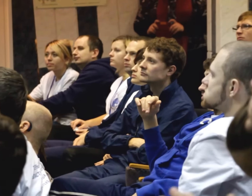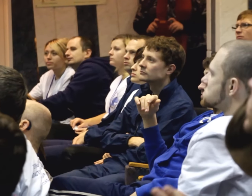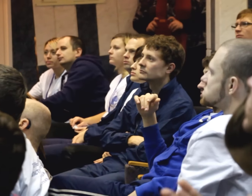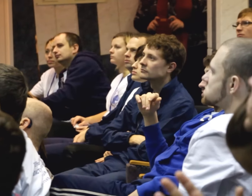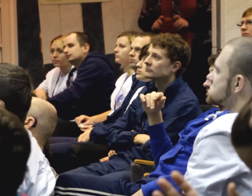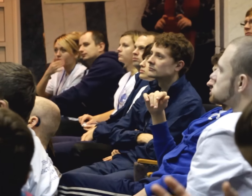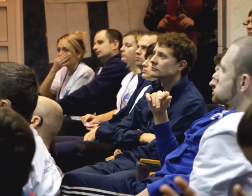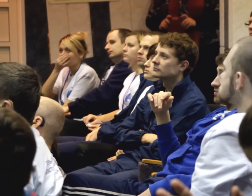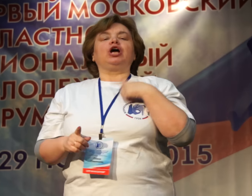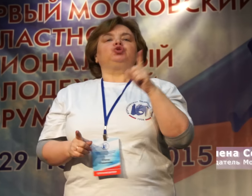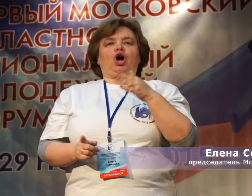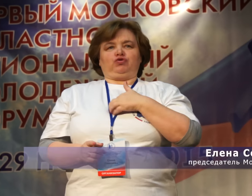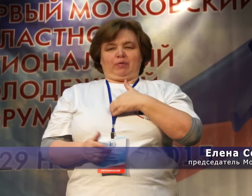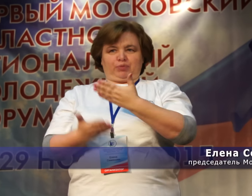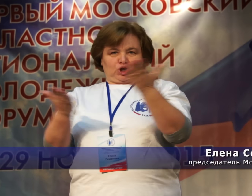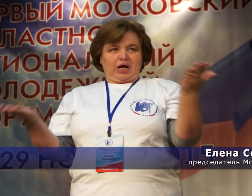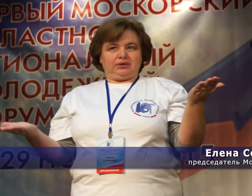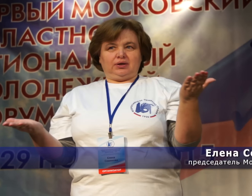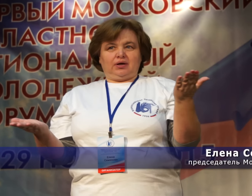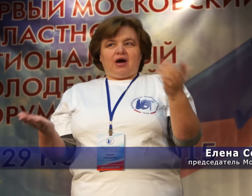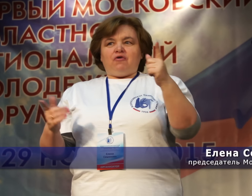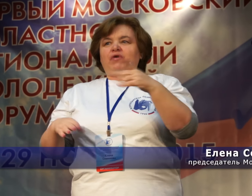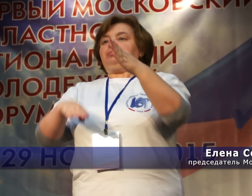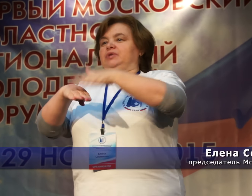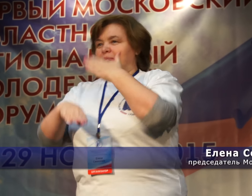С приветсвенной речью со сцены обратилась председатель Мособл РО ВОГ